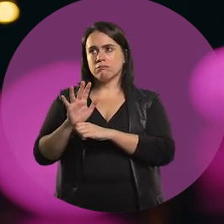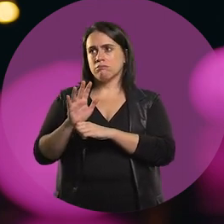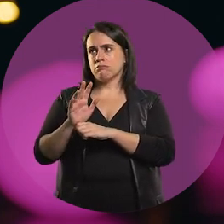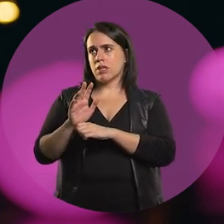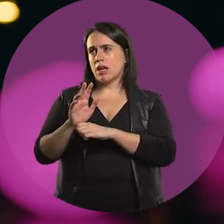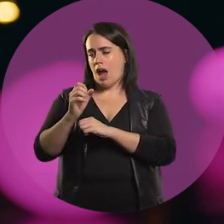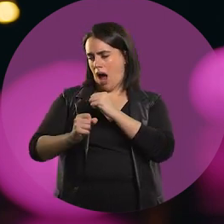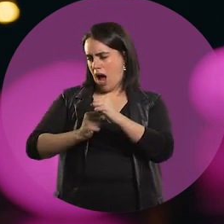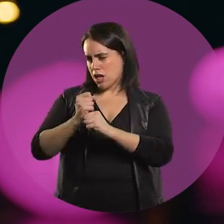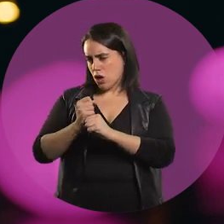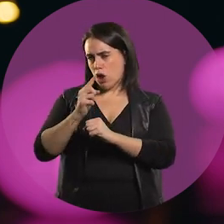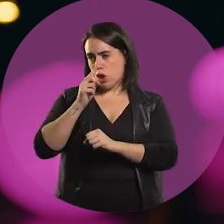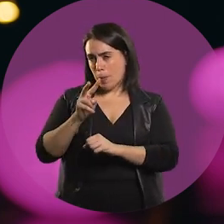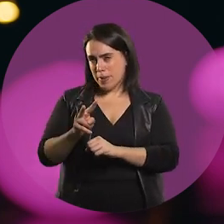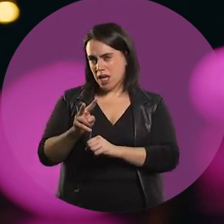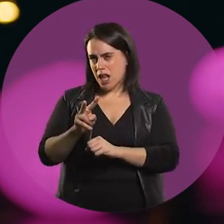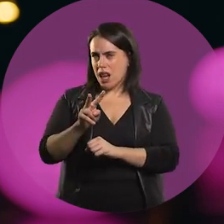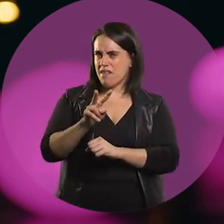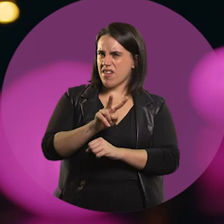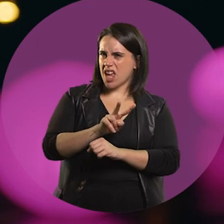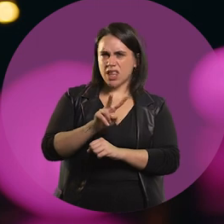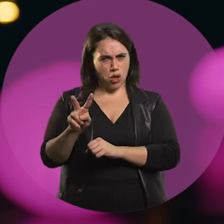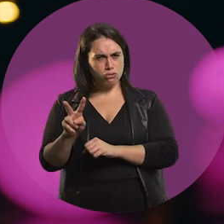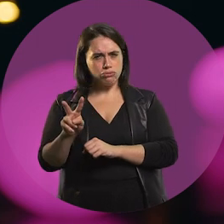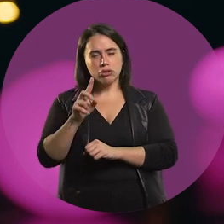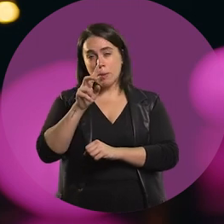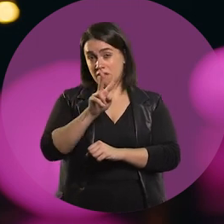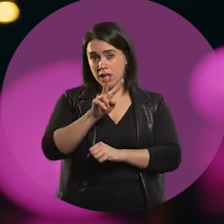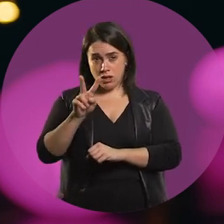durante todo 2022,